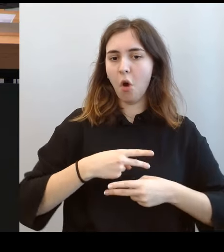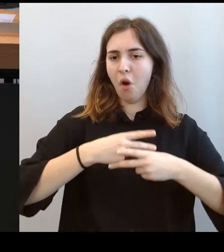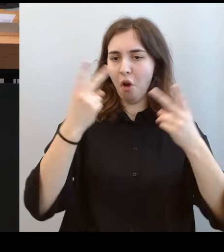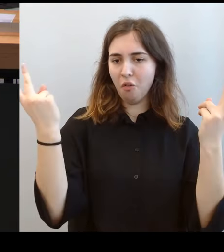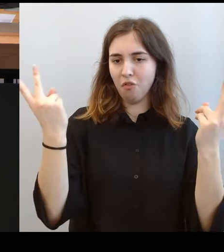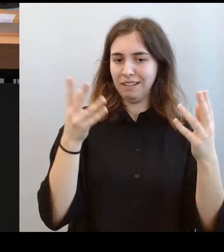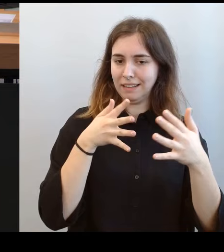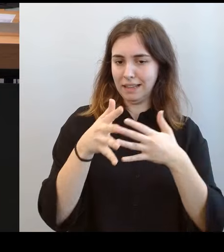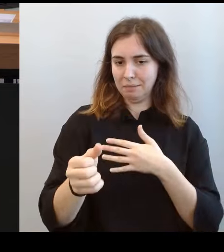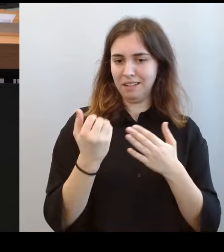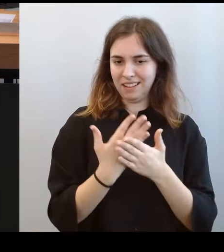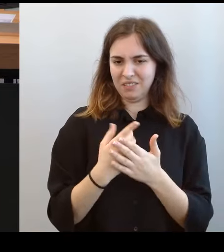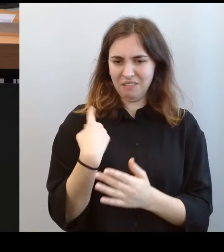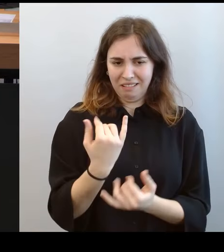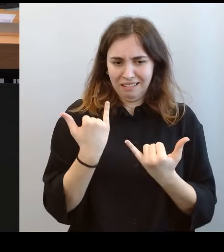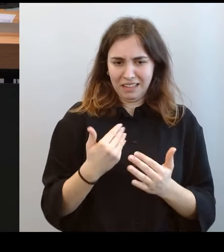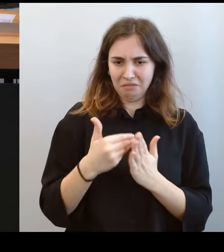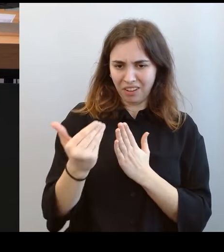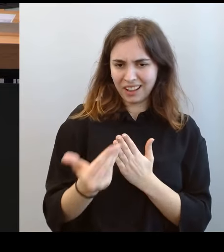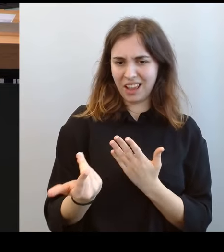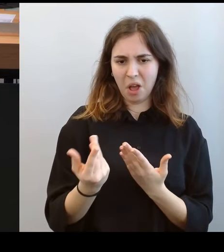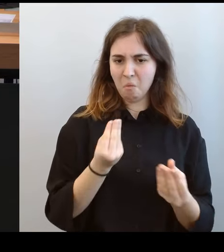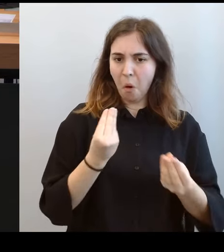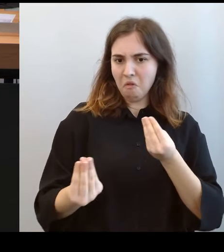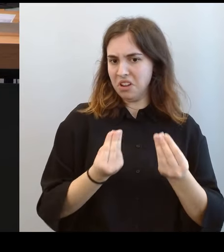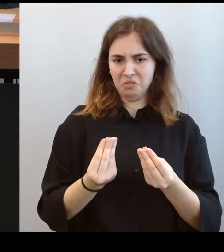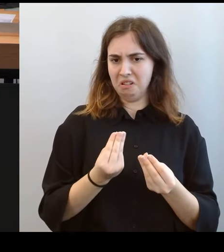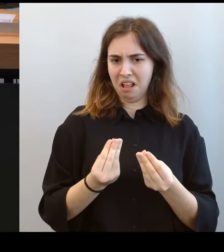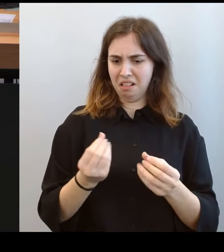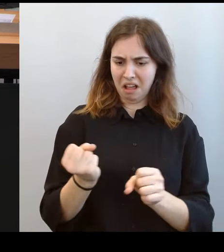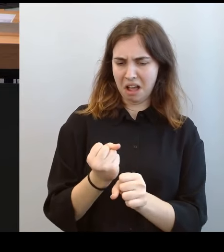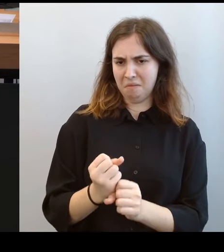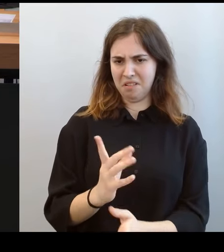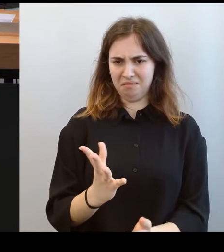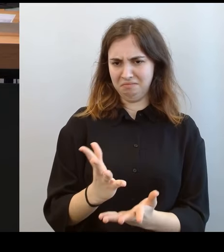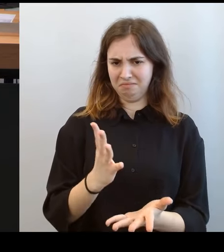das Erforderliche gesagt. Ich fand übrigens den den Beitrag,